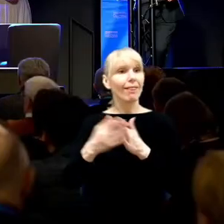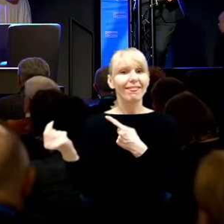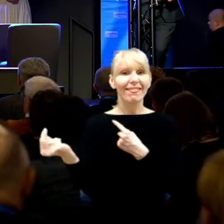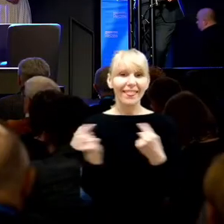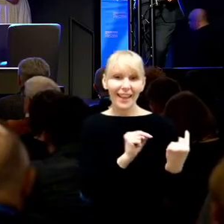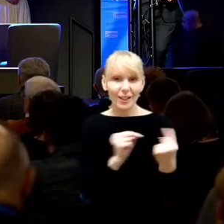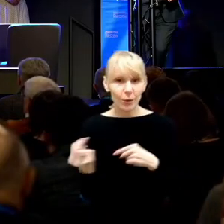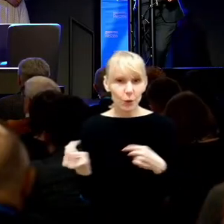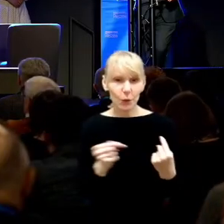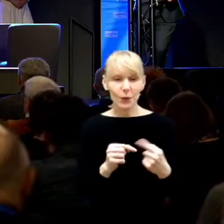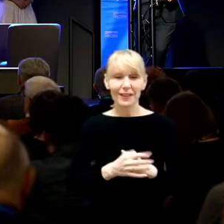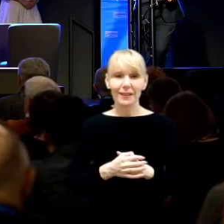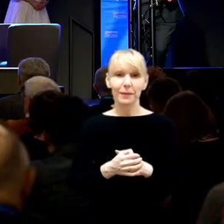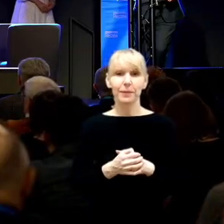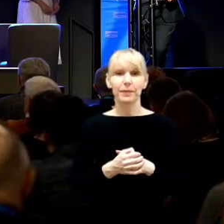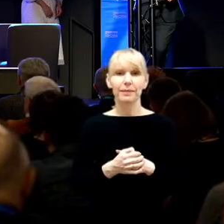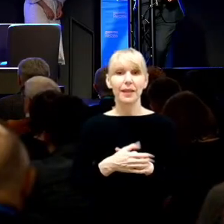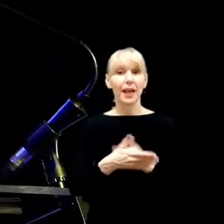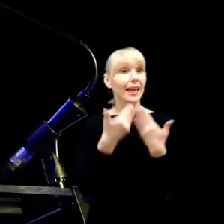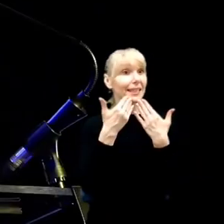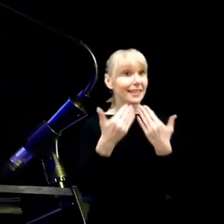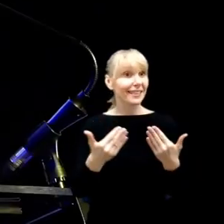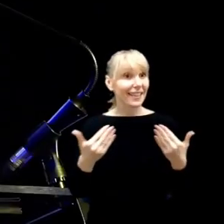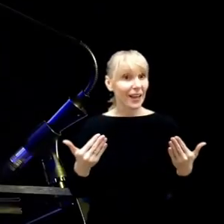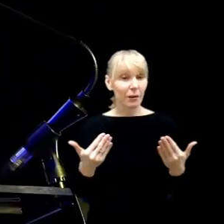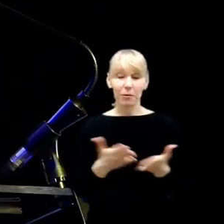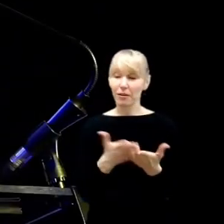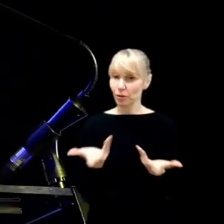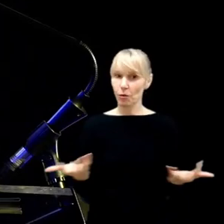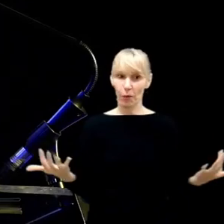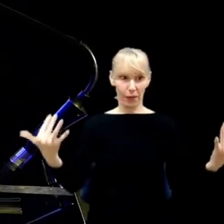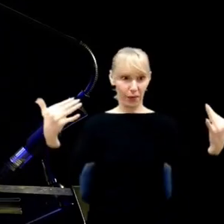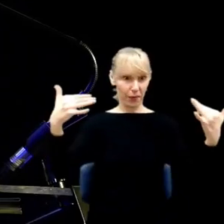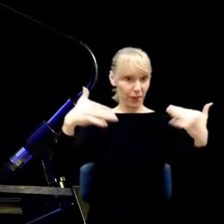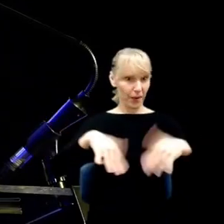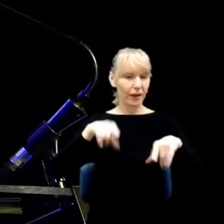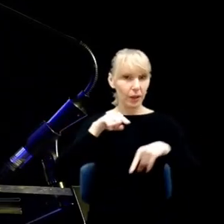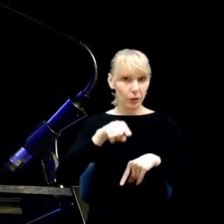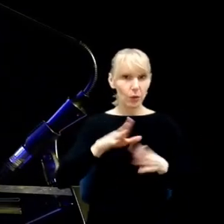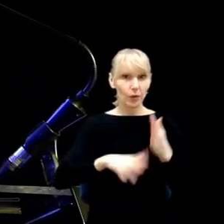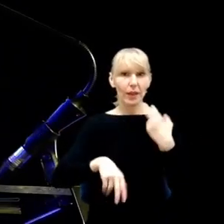I bardzo jeszcze raz dziękuję za to, że Państwo chcieli i chcą poświęcić czas na ten problem. Dziękuję bardzo.